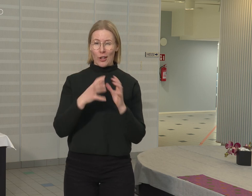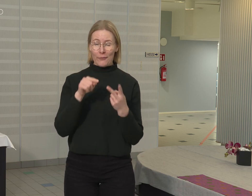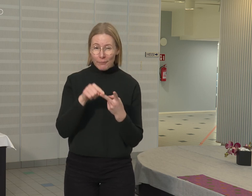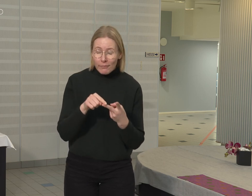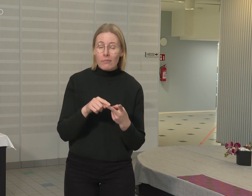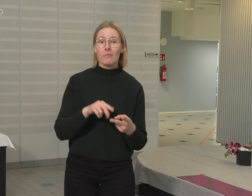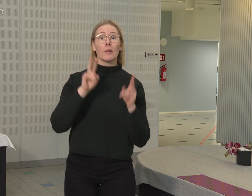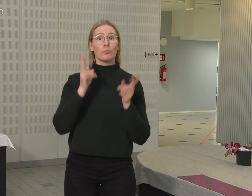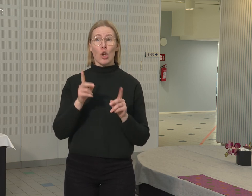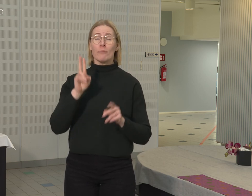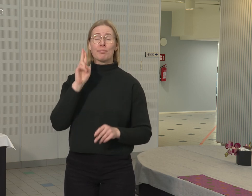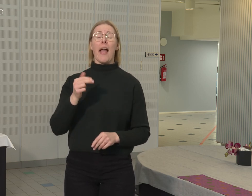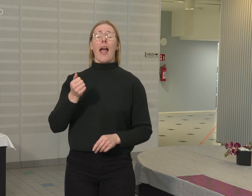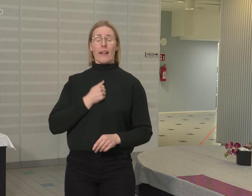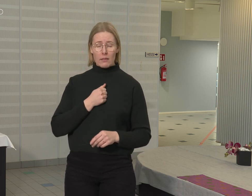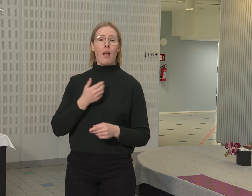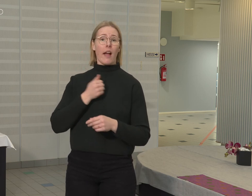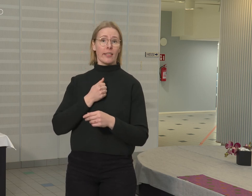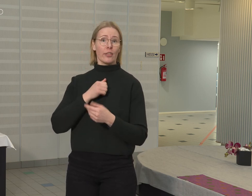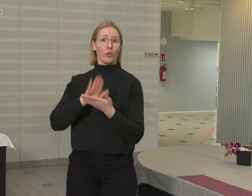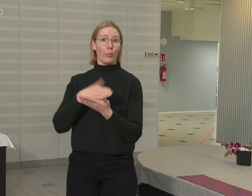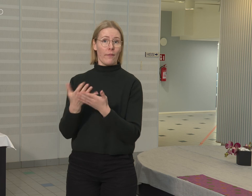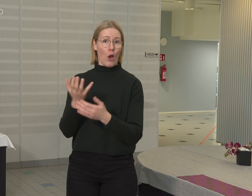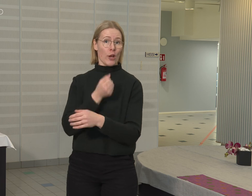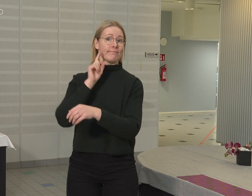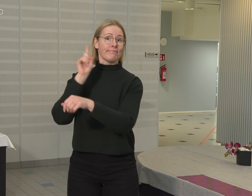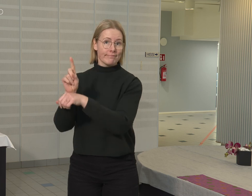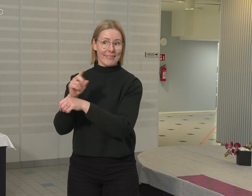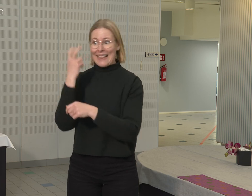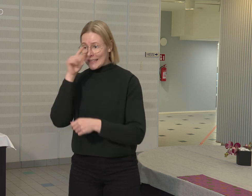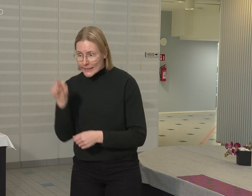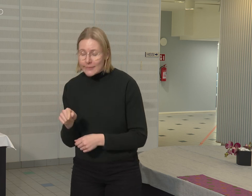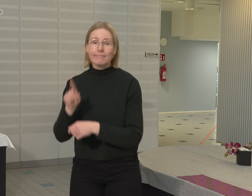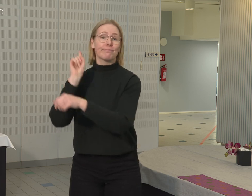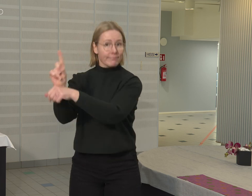ja hätätilanteissa tulkin voi etsiä itselleen - myös hätätulkkilistan avulla.